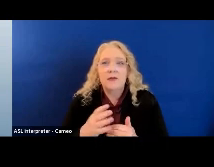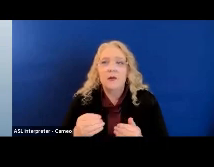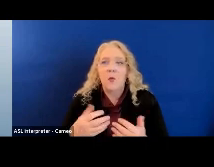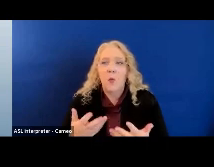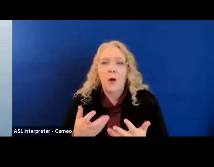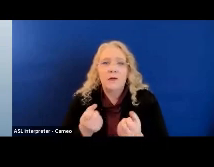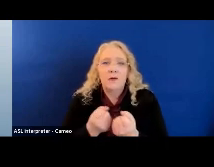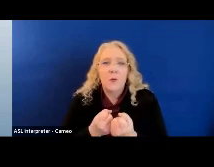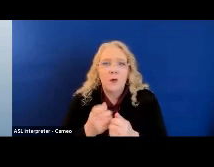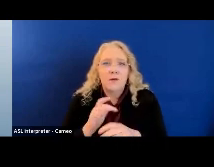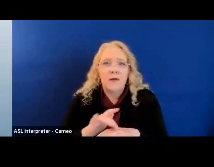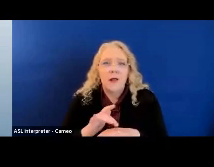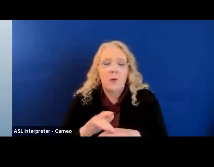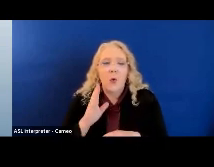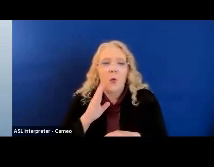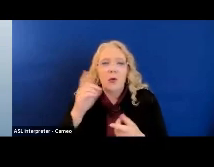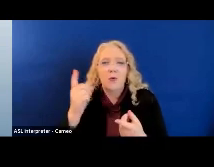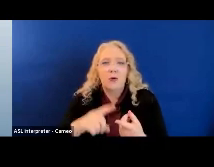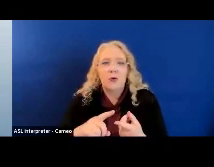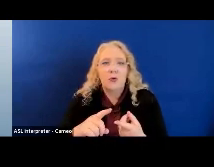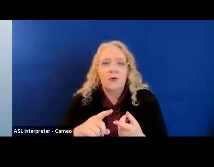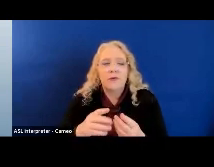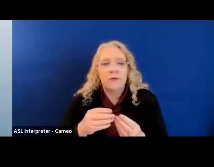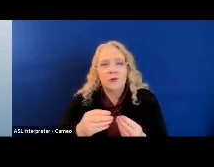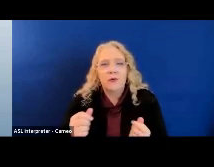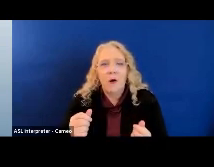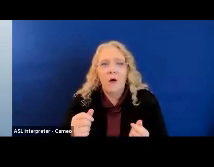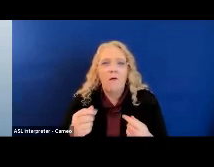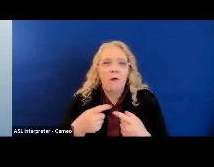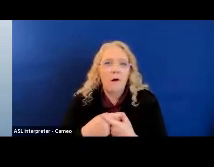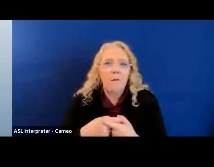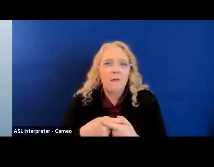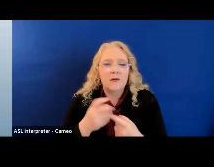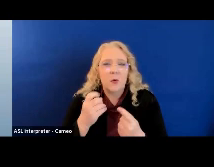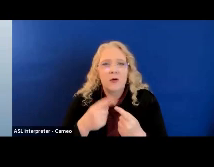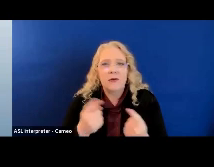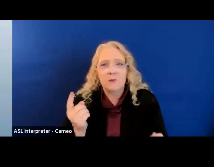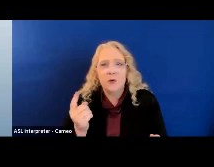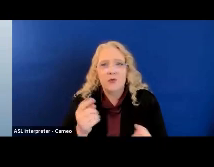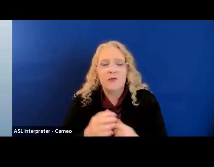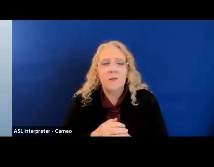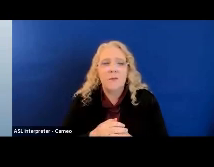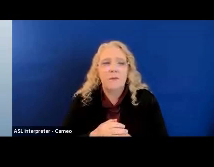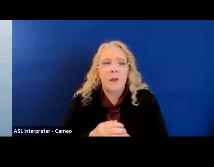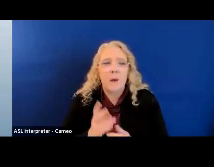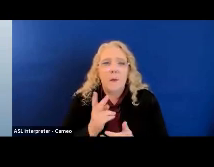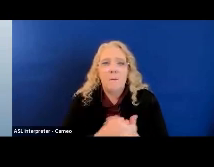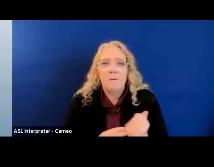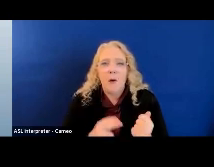pueden reducir y resolver conflictos y disputas, de modo que cuando tanto los padres como los educadores comprenden